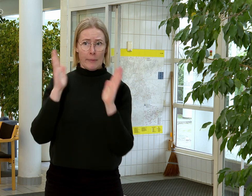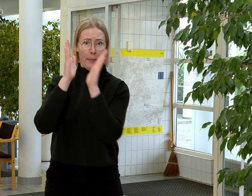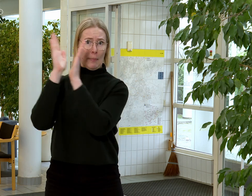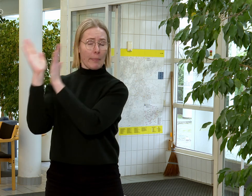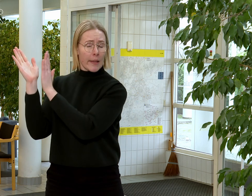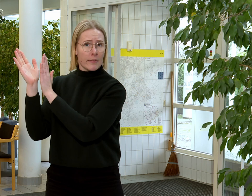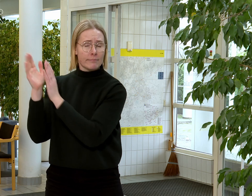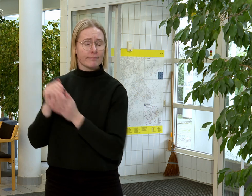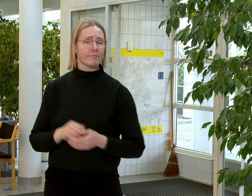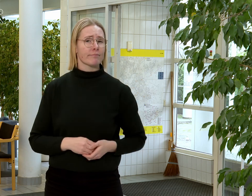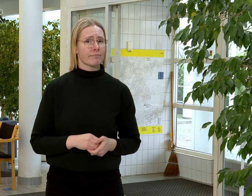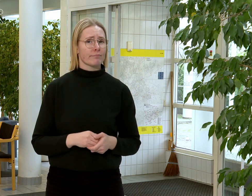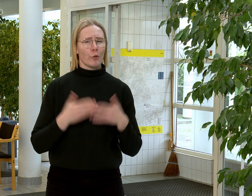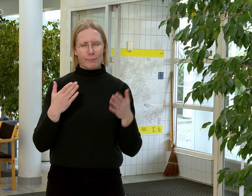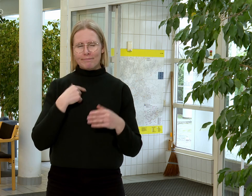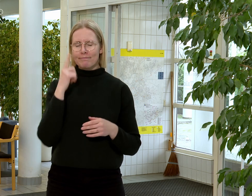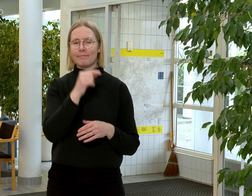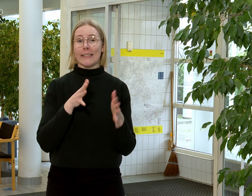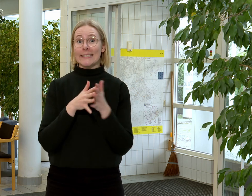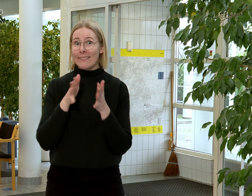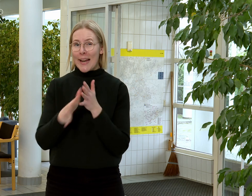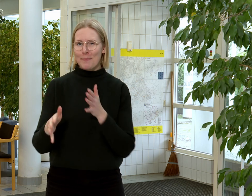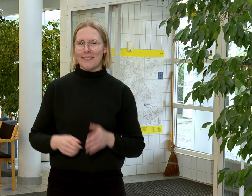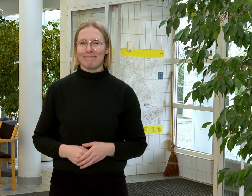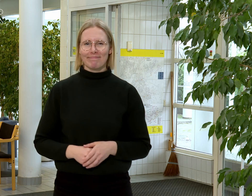kuin hyvin rajallisessa aikaikkunassa. Menemme nyt selvittämään asiaa.